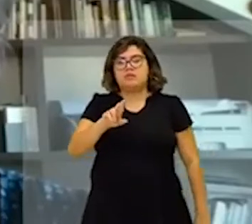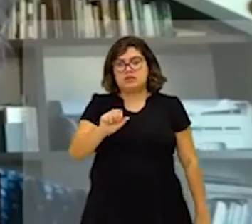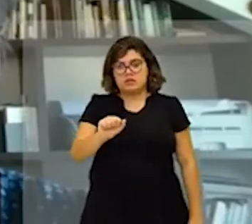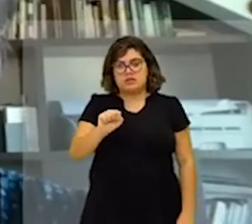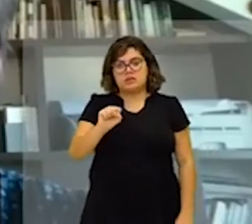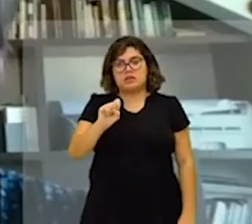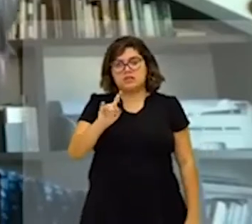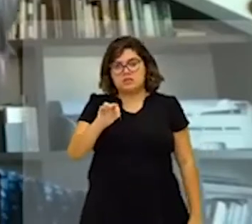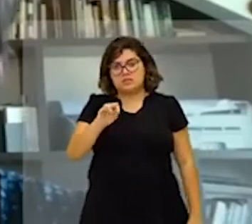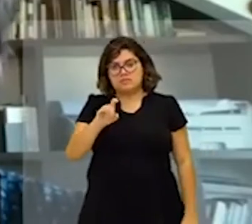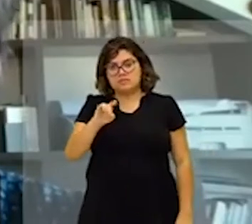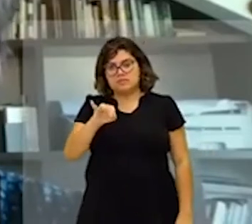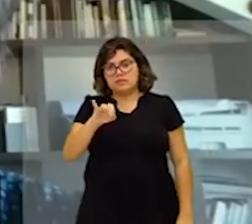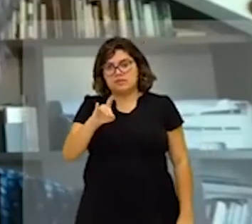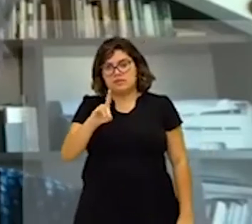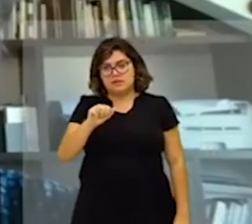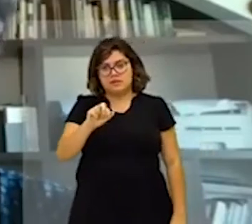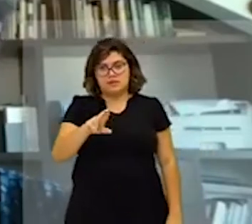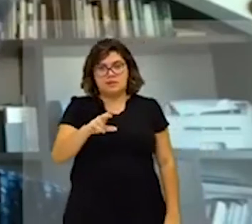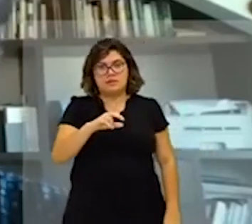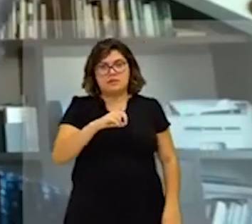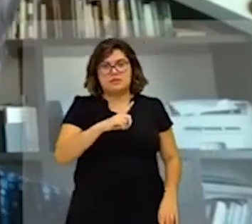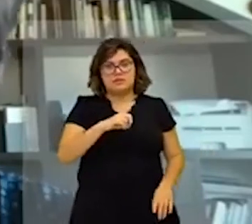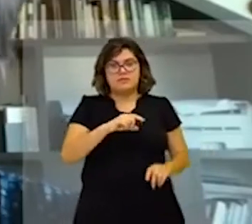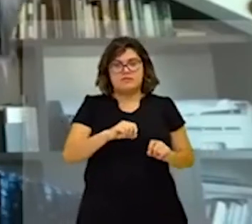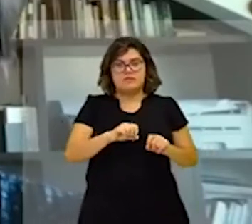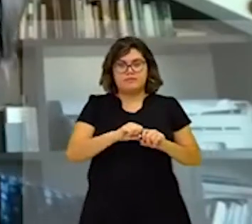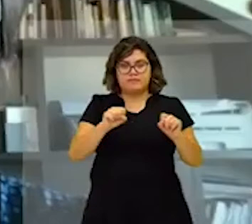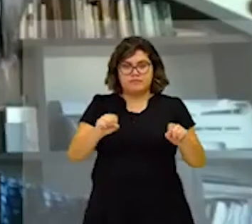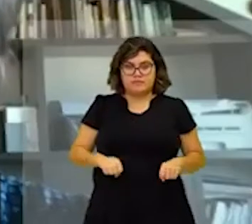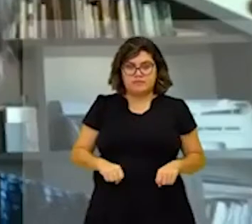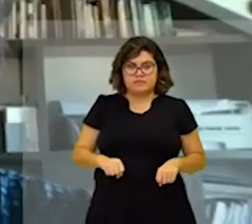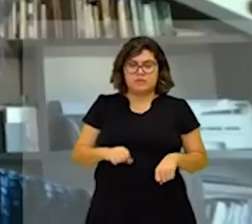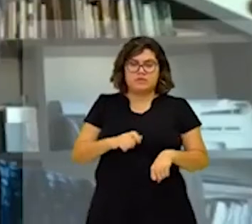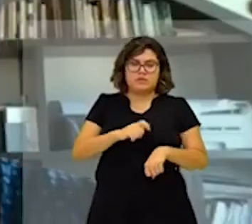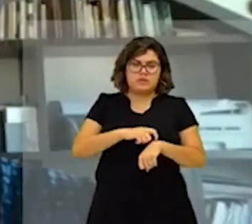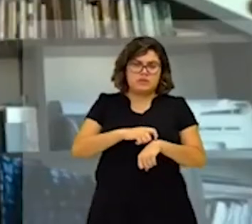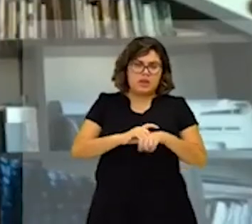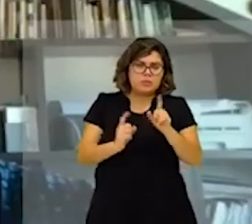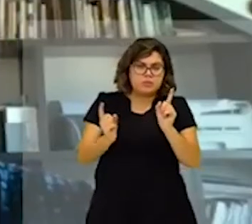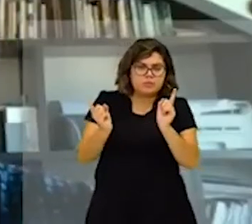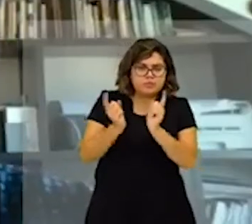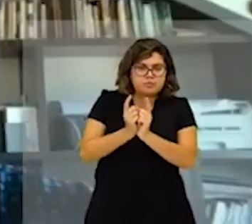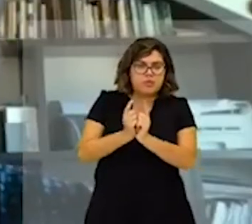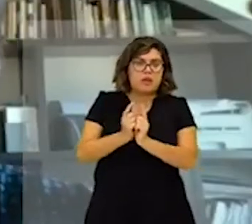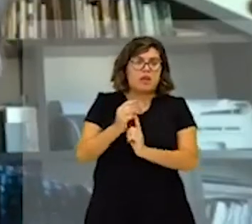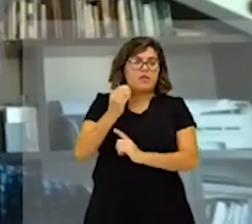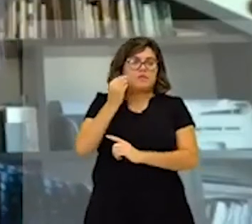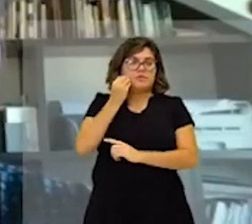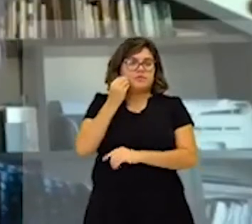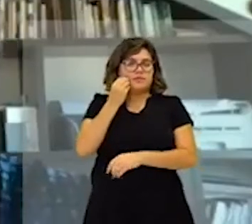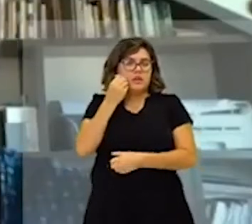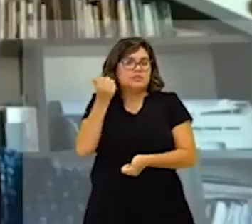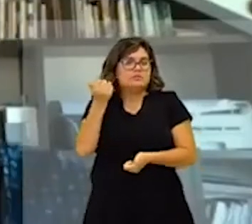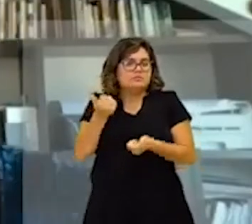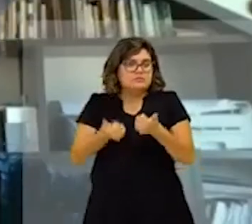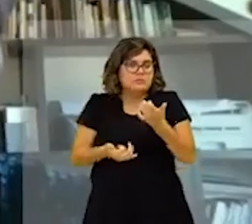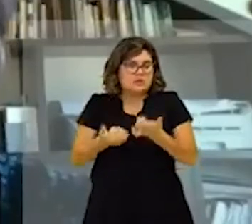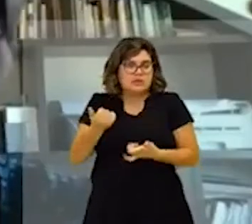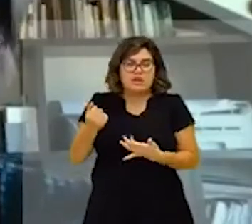uma percepção sistêmica como tempo é muito curso eu vou tentar se levantar algumas questões do que